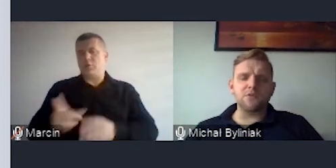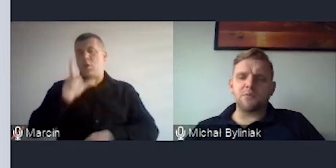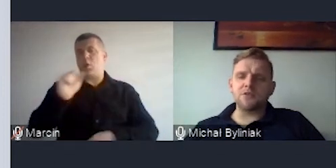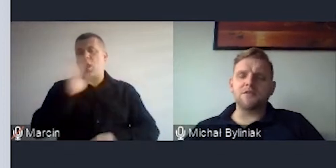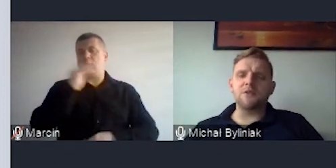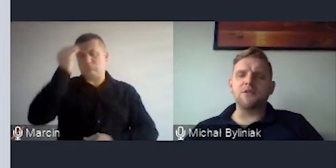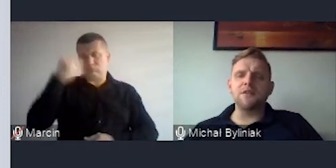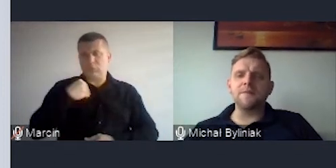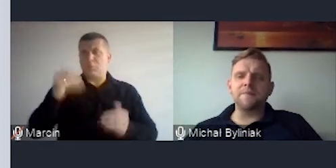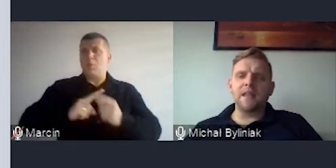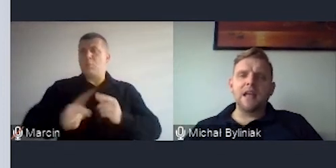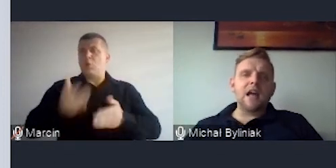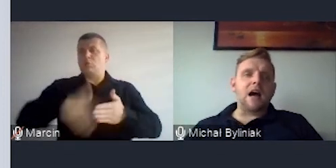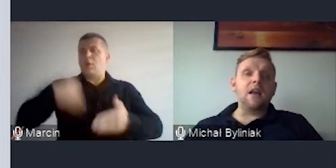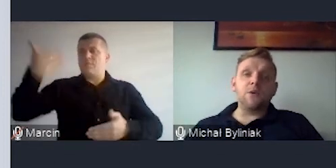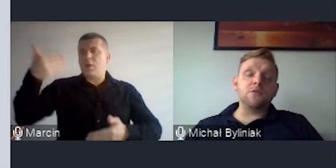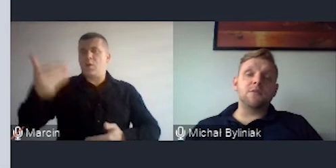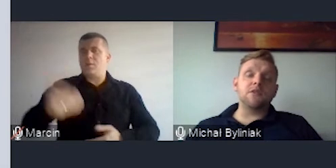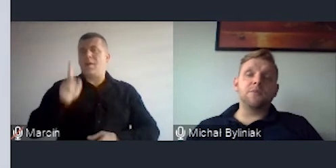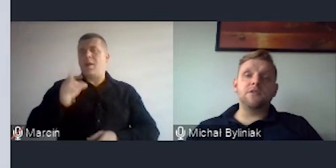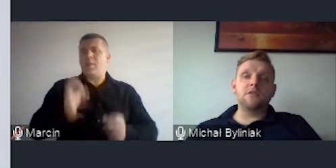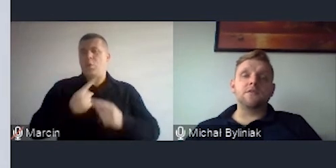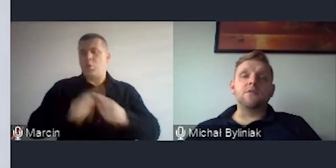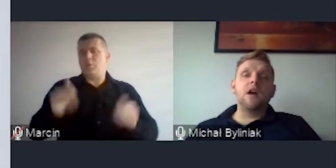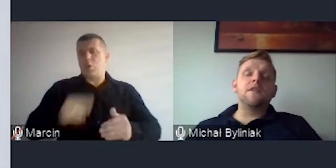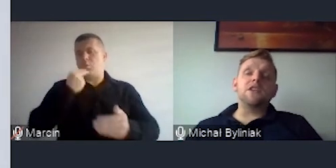że może po części wykładowej, ale mogę odpowiedzieć od razu.